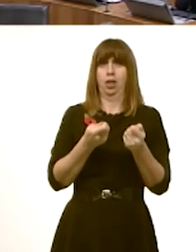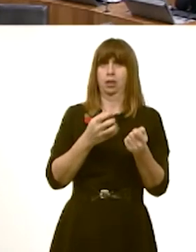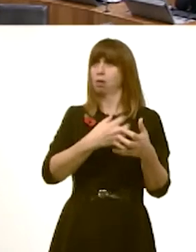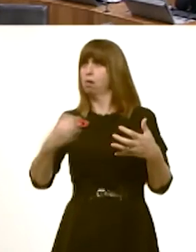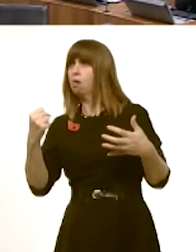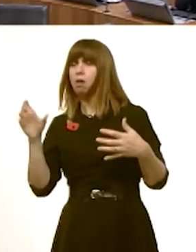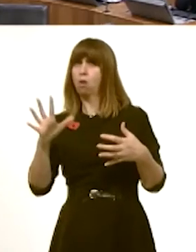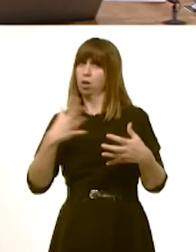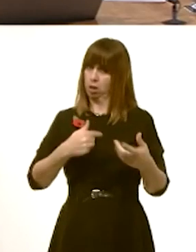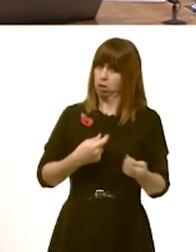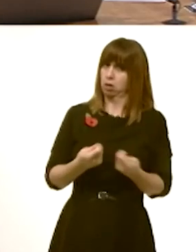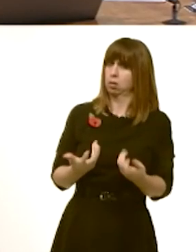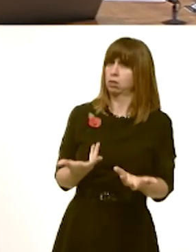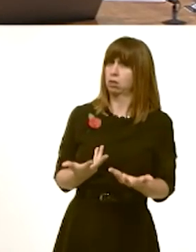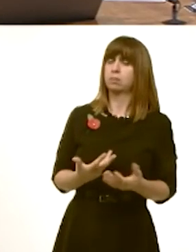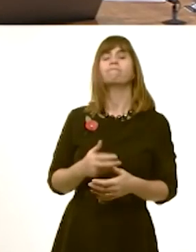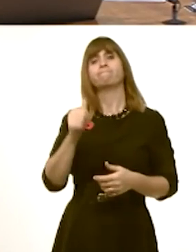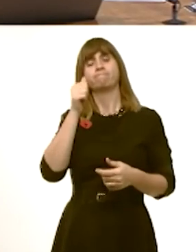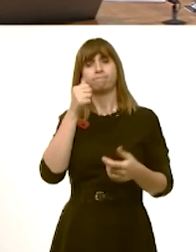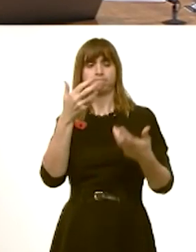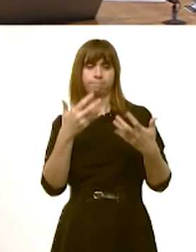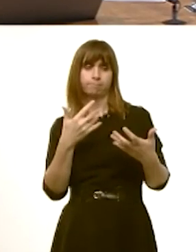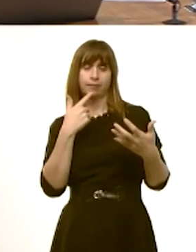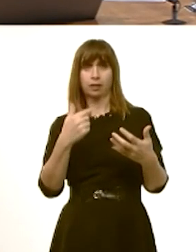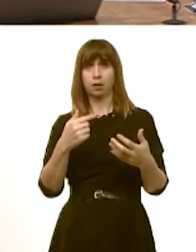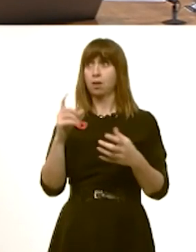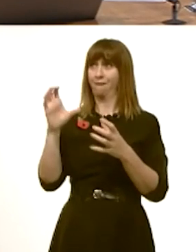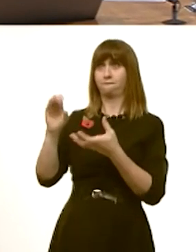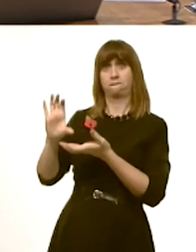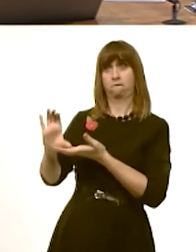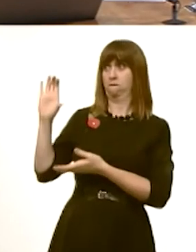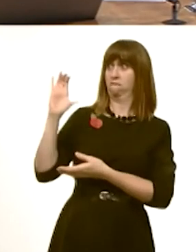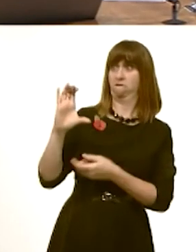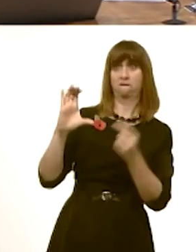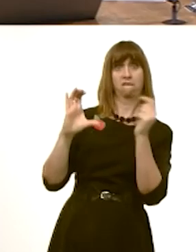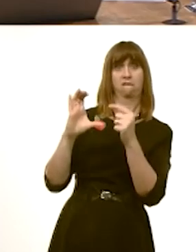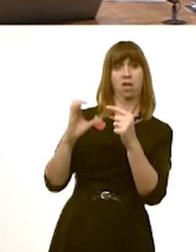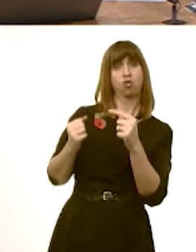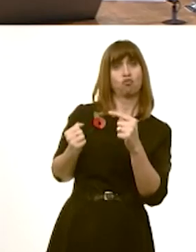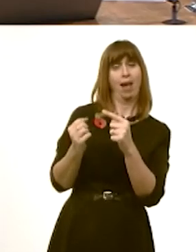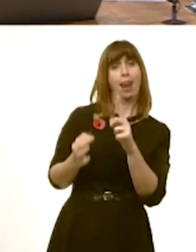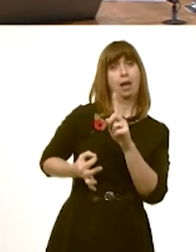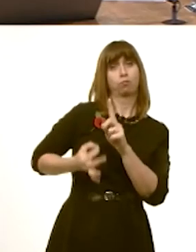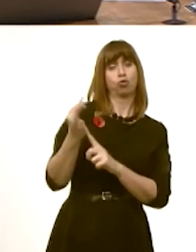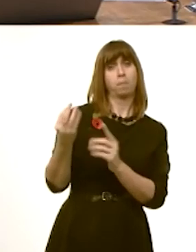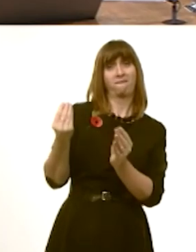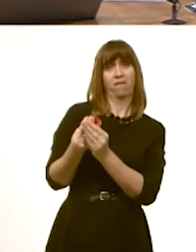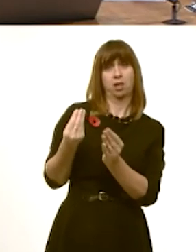wedi cael llai nag 1 y cant o gyllid gwella rheilffyrdd gan Network Rail dros y blynyddoedd diwethaf.